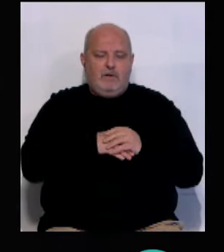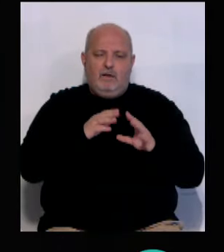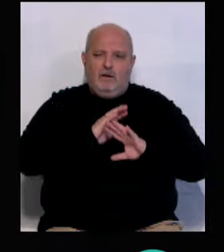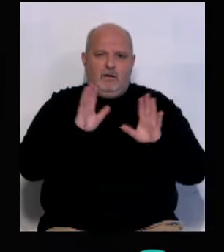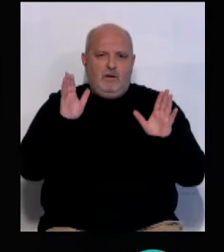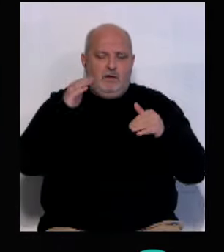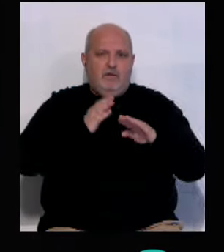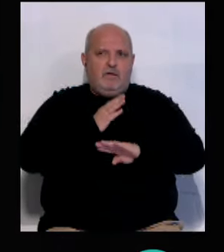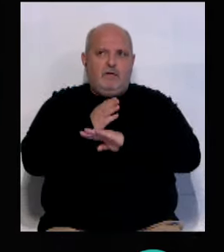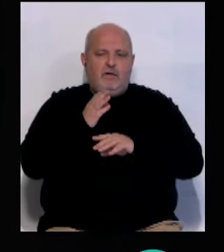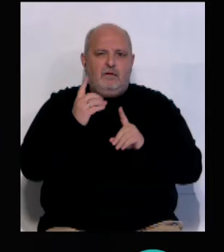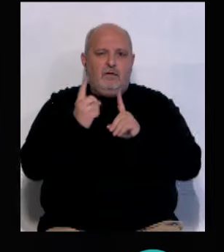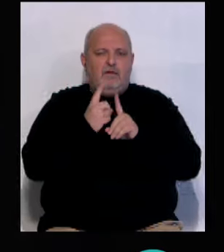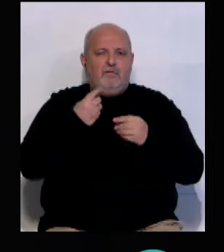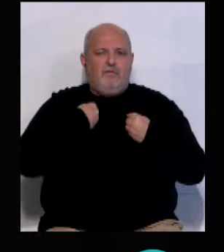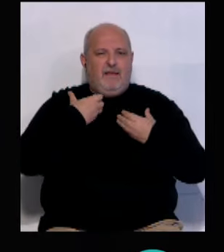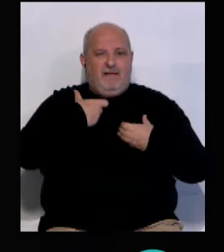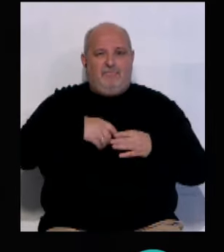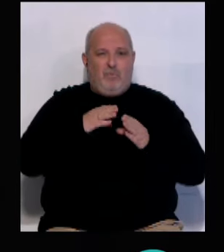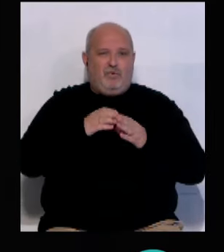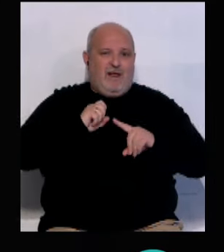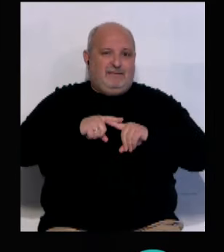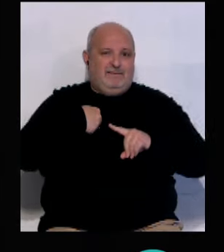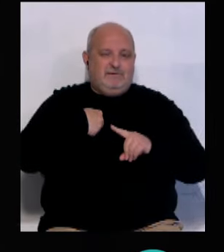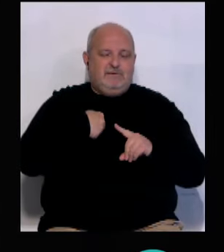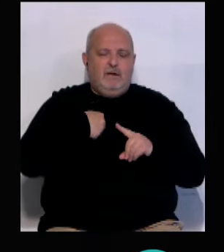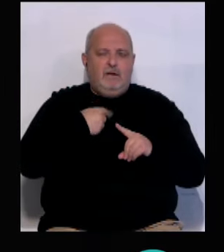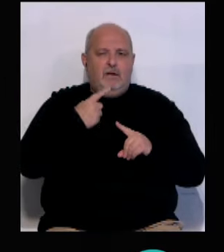ibas por la calle nosotros vivíamos en el puerto Pero tú ibas por Cádiz y claro después de ascender